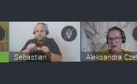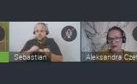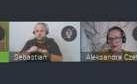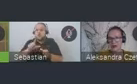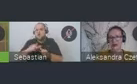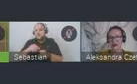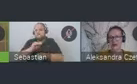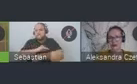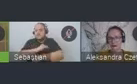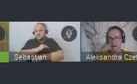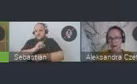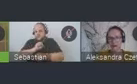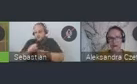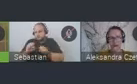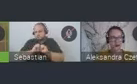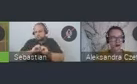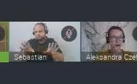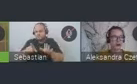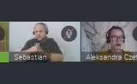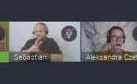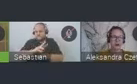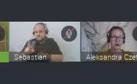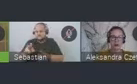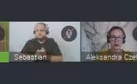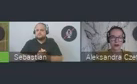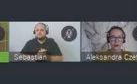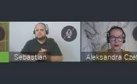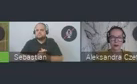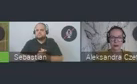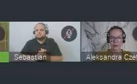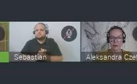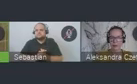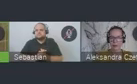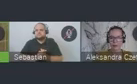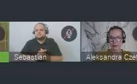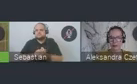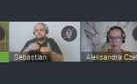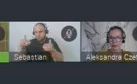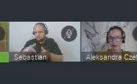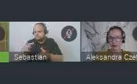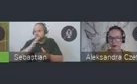Ale materiały są uwolnione, są dostępne też na platformie i po prostu można z tego korzystać